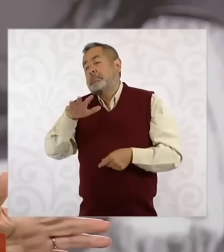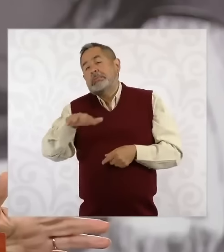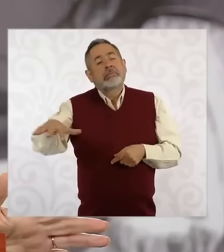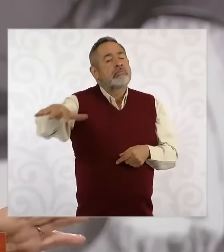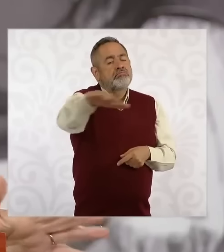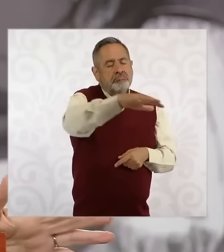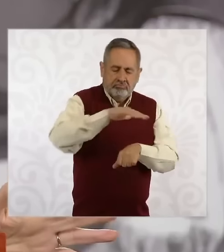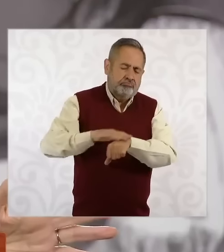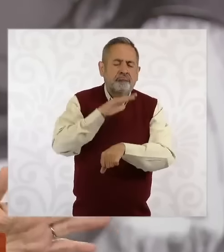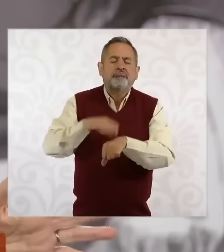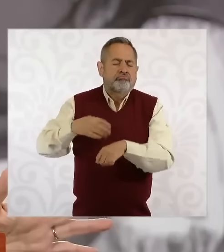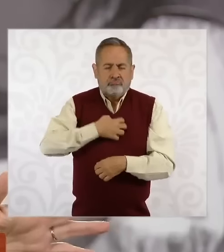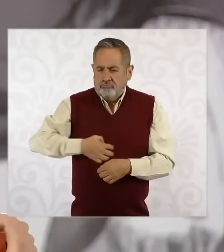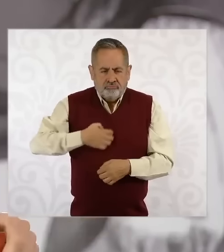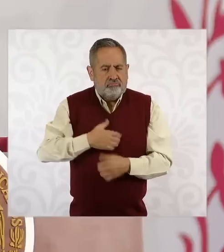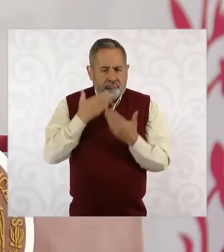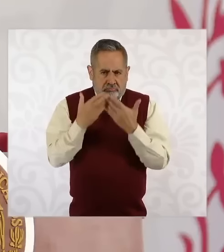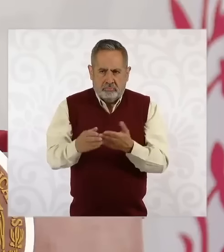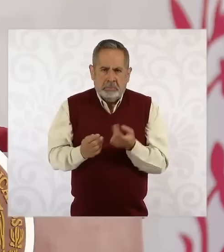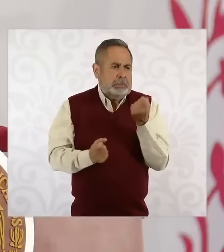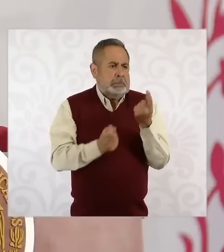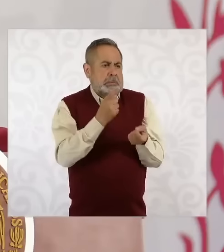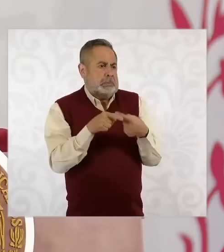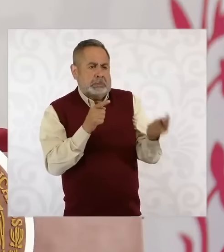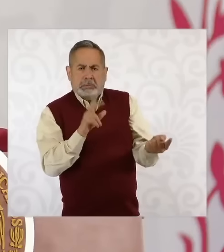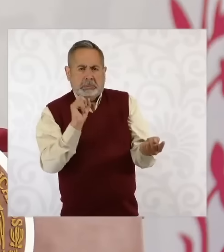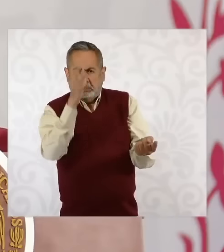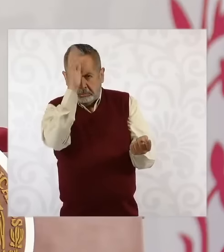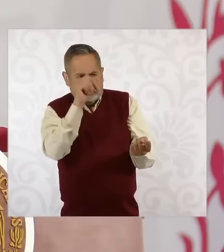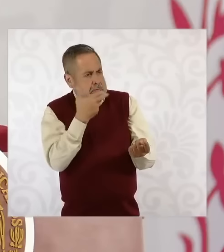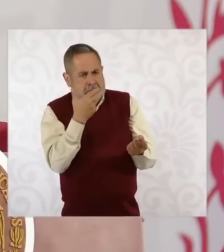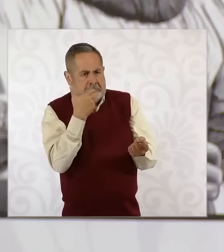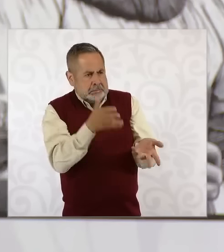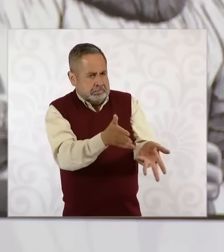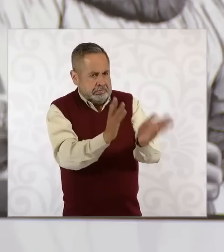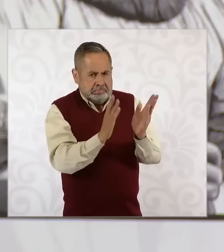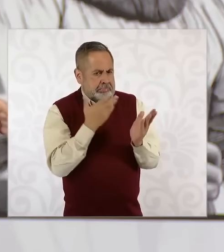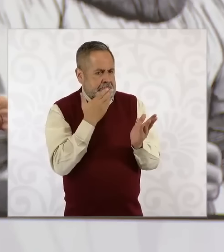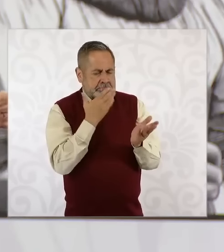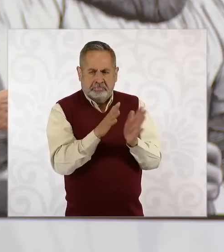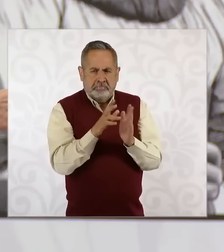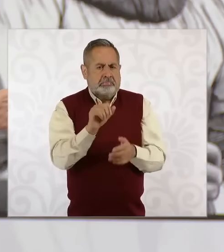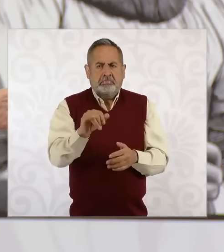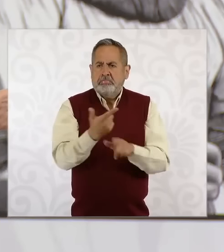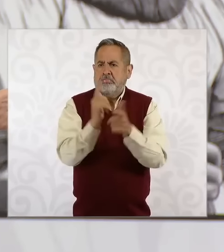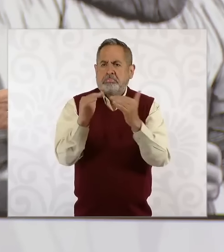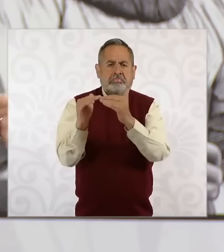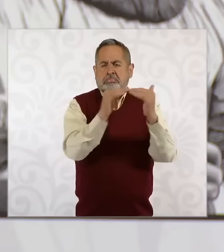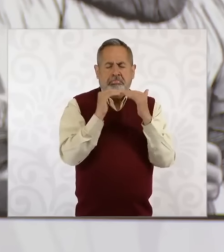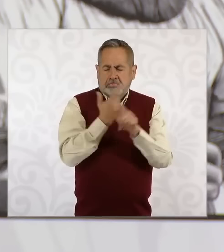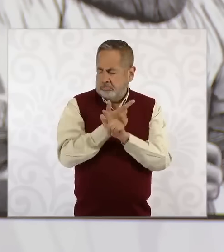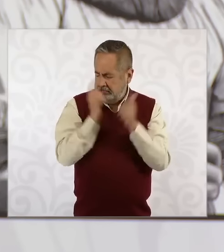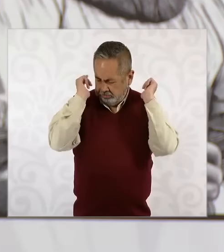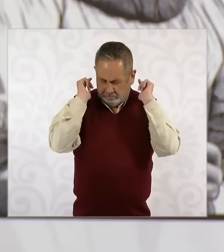acuerdo con nosotros y qué bueno porque eso es la democracia. Eh, la mayoría de las y los mexicanos